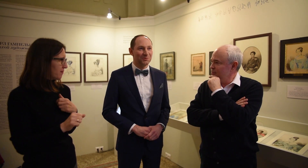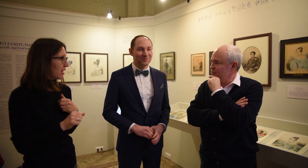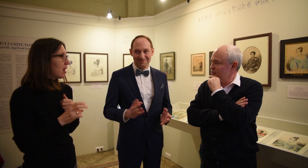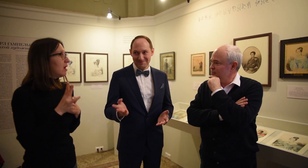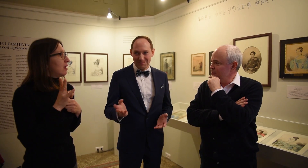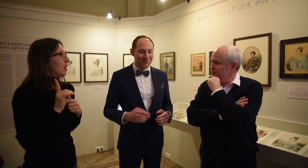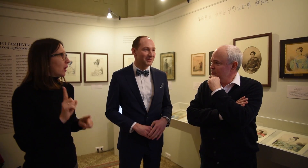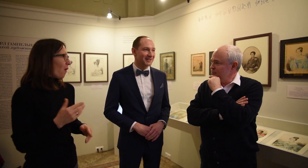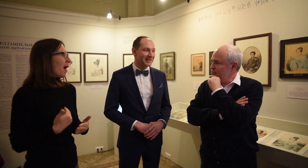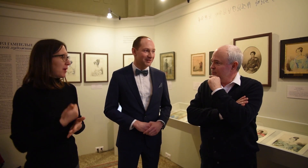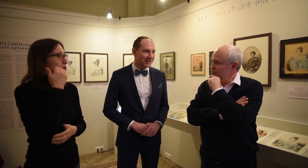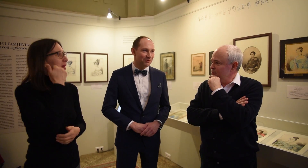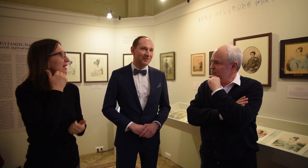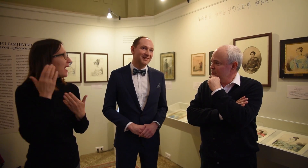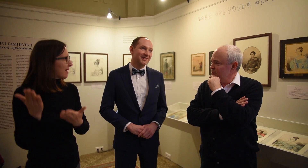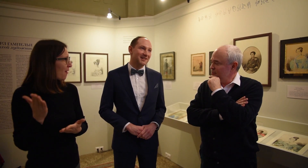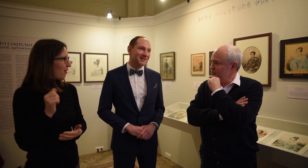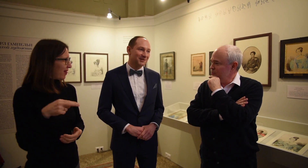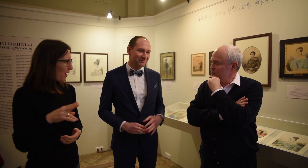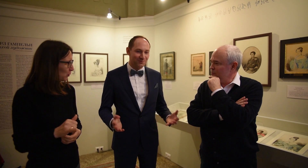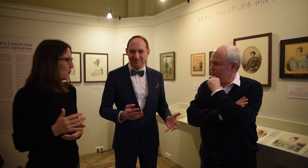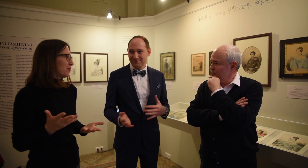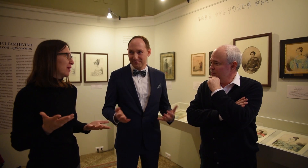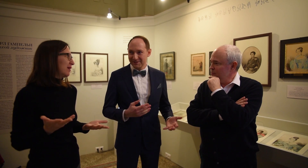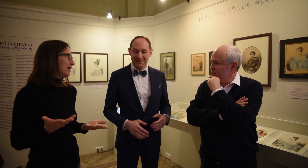Но, опять же, благодаря Владу -